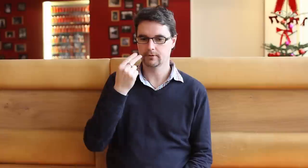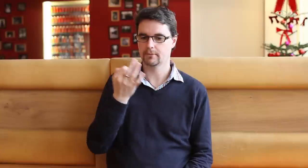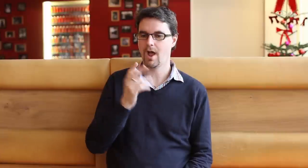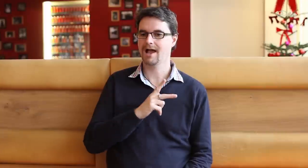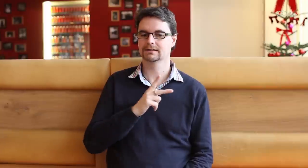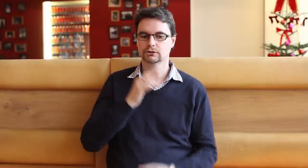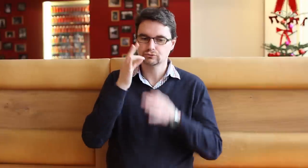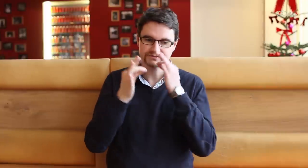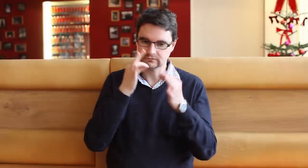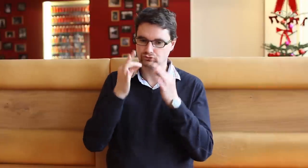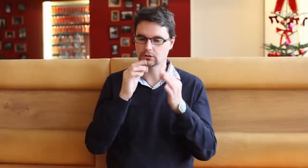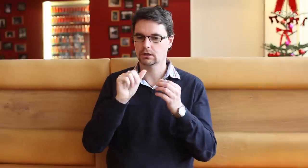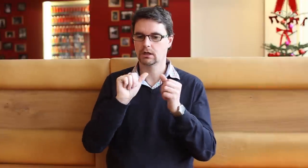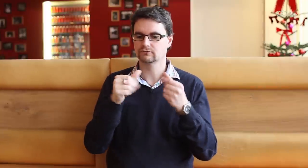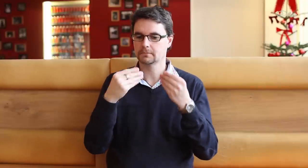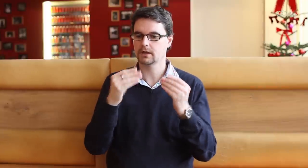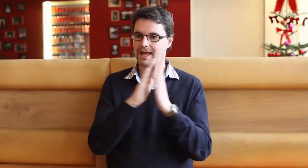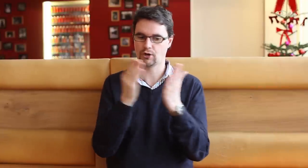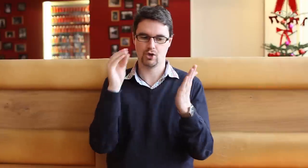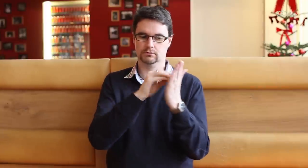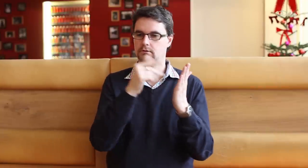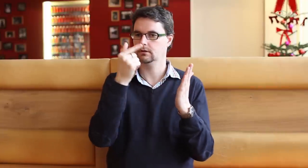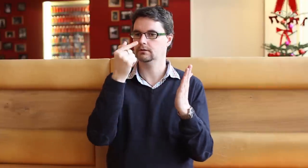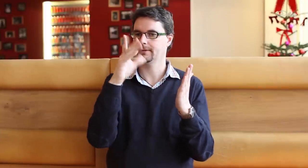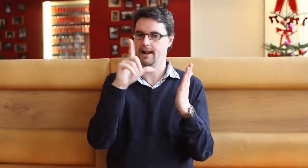Taubblinde brauchen einen eigenen, einen spezifischen Hilfsmittelkatalog. Die brauchen das Merkzeichen TBL.